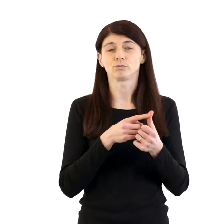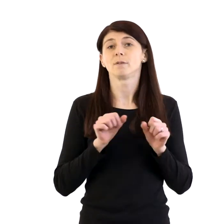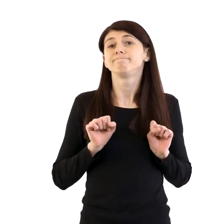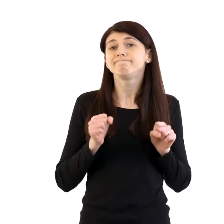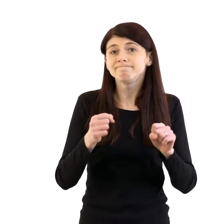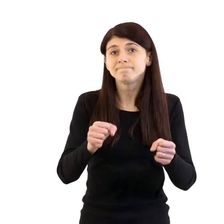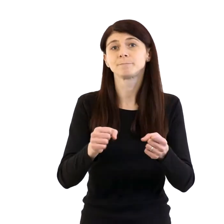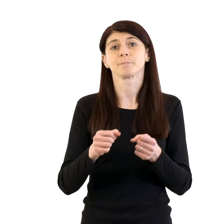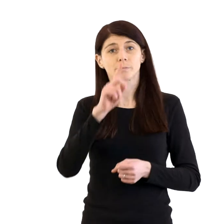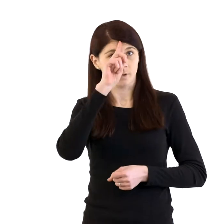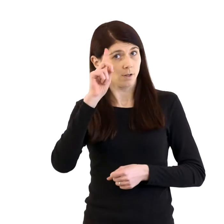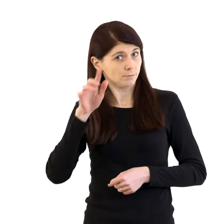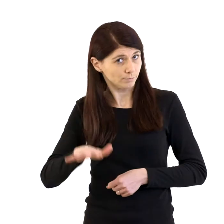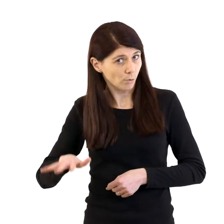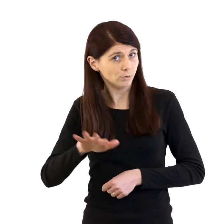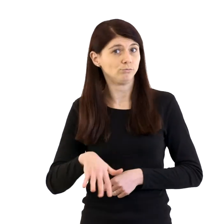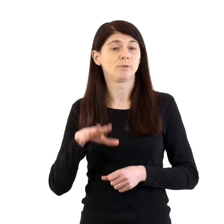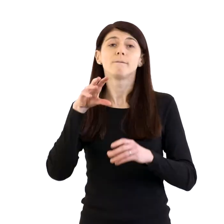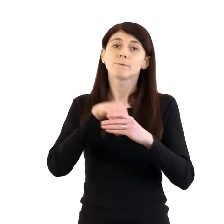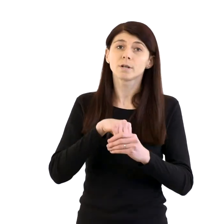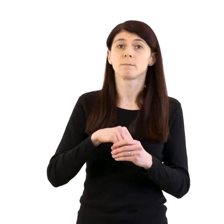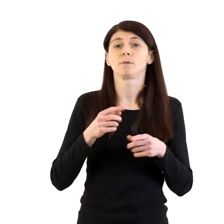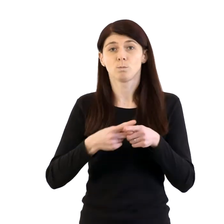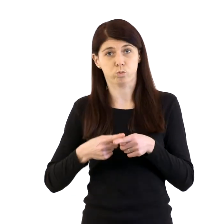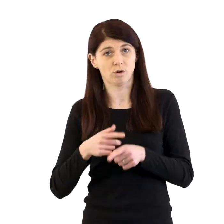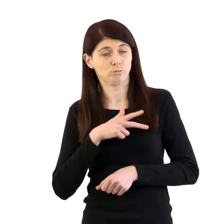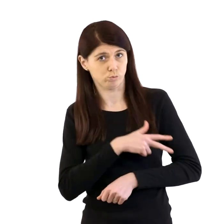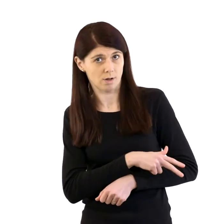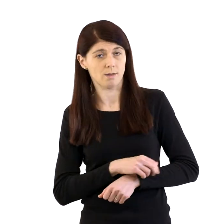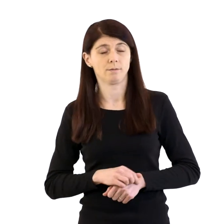przedsiębiorstwa społeczne, w tym spółdzielnie socjalne